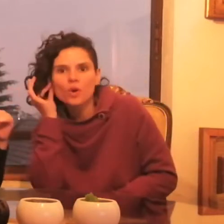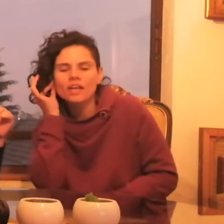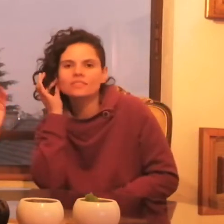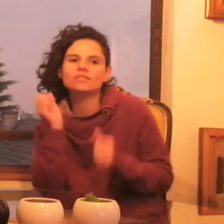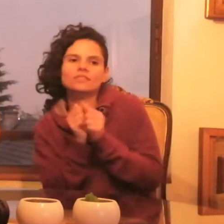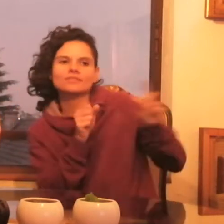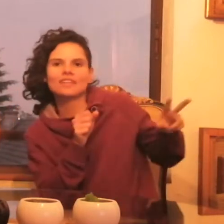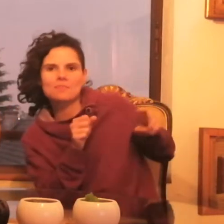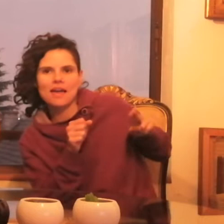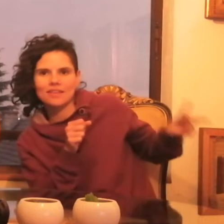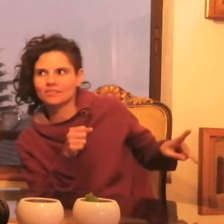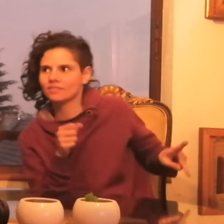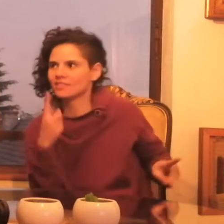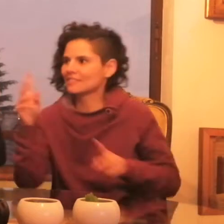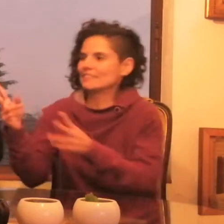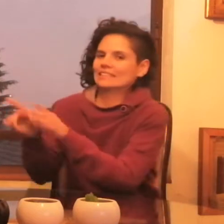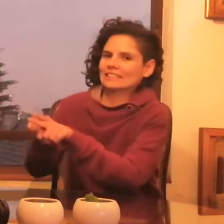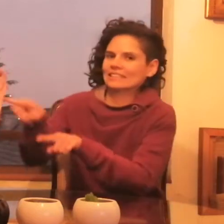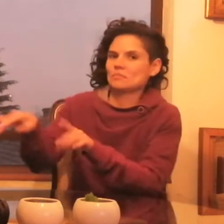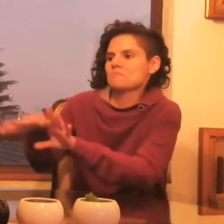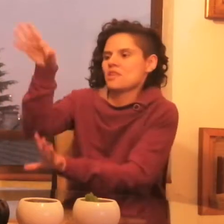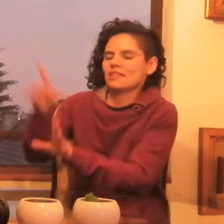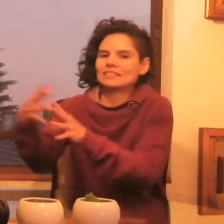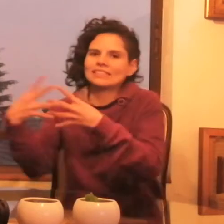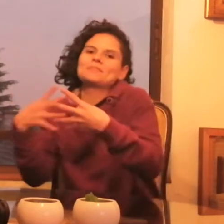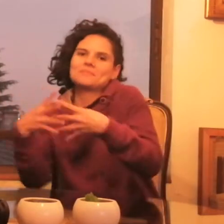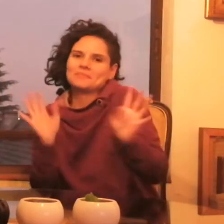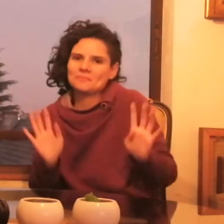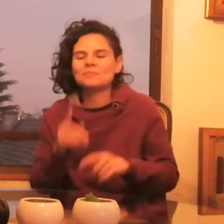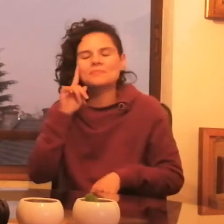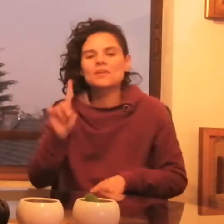tenemos al Rolo orbitando aquí, pero aquí mismo pueden verlo en cámara